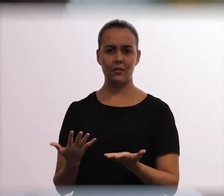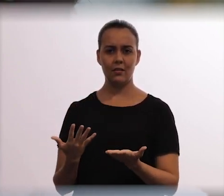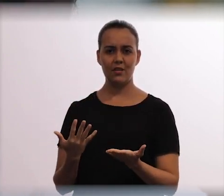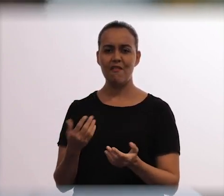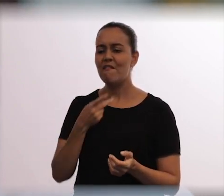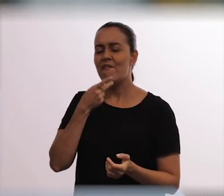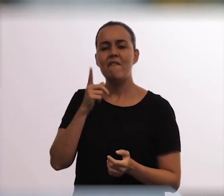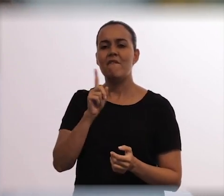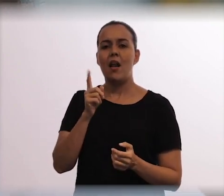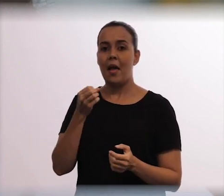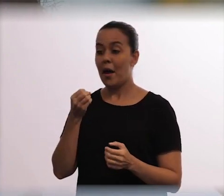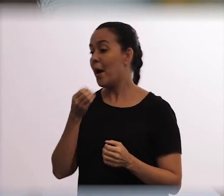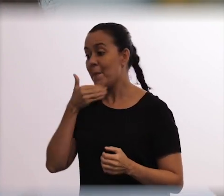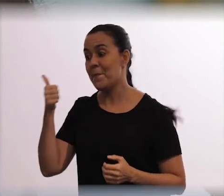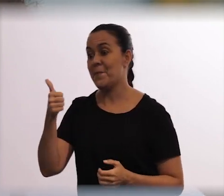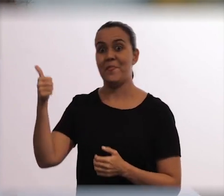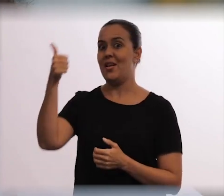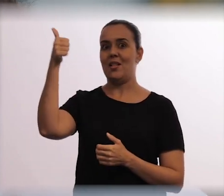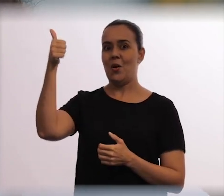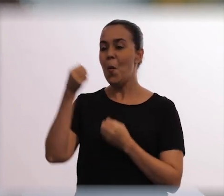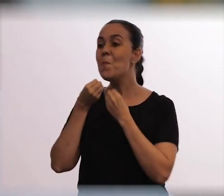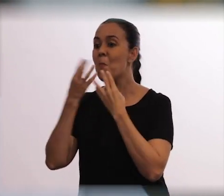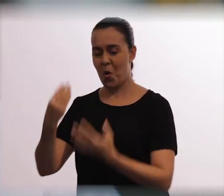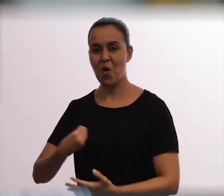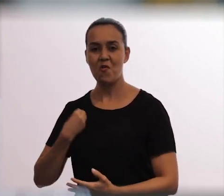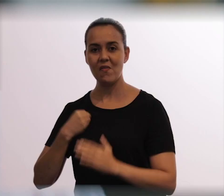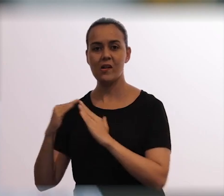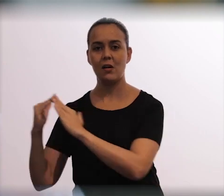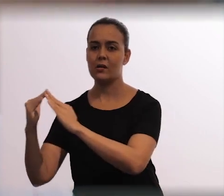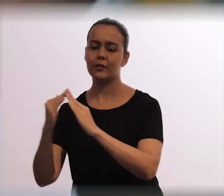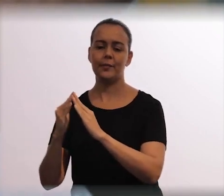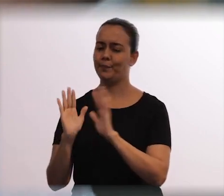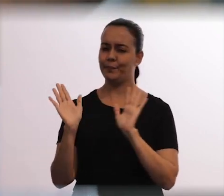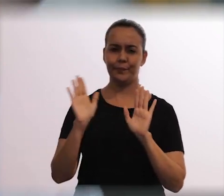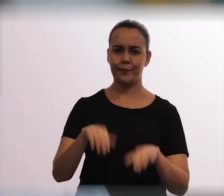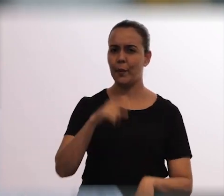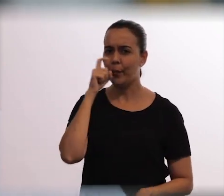Obviamente que existe periferia. A gente pode ter um pouco de dúvida onde começa e onde termina,